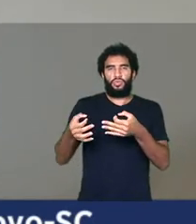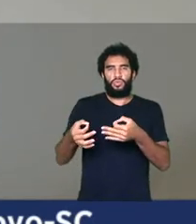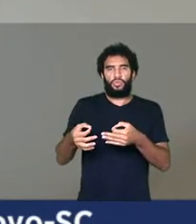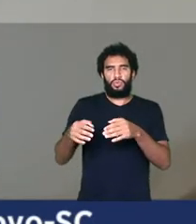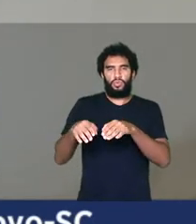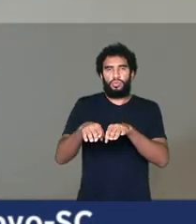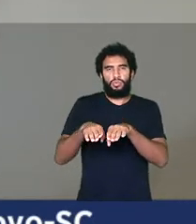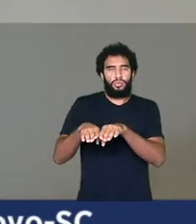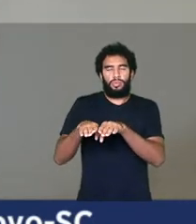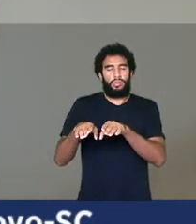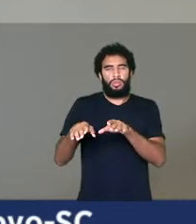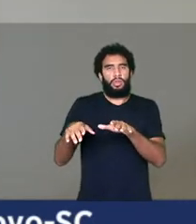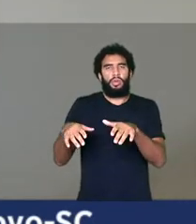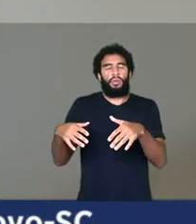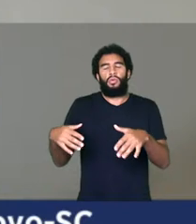LEI AQUI DE BRASÍLIA, NÃO